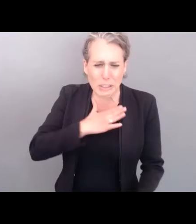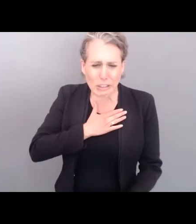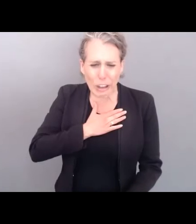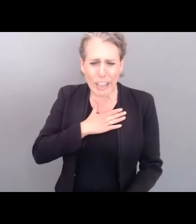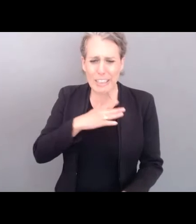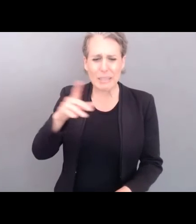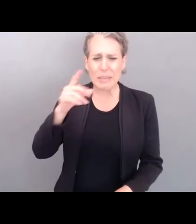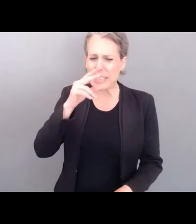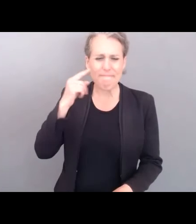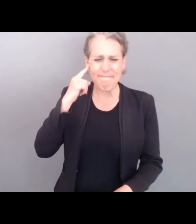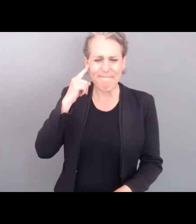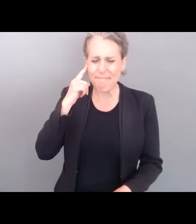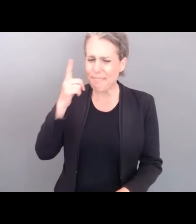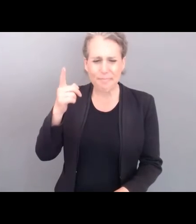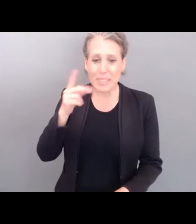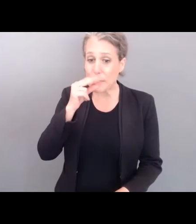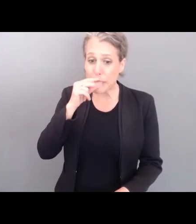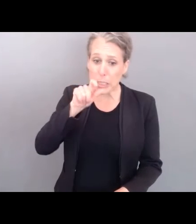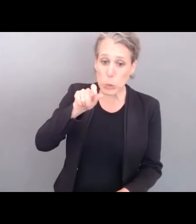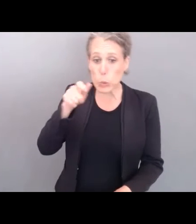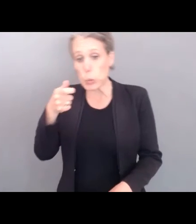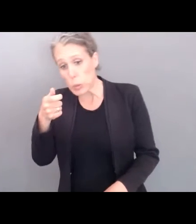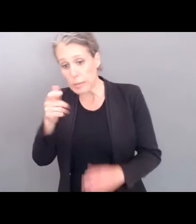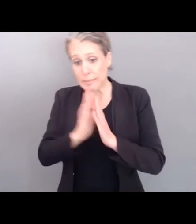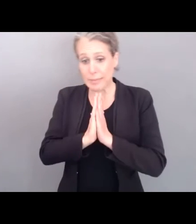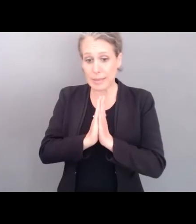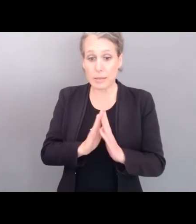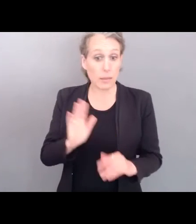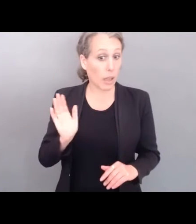resultado también tenemos entrevista de. ¿usted?